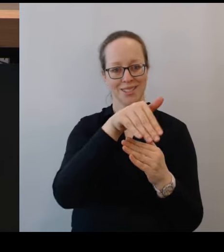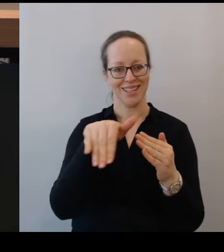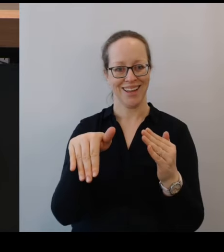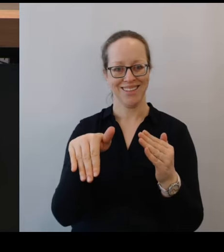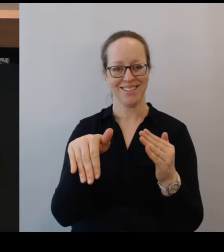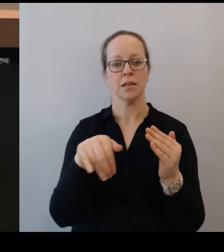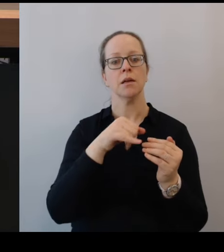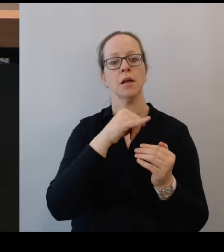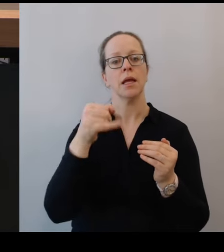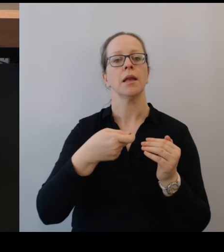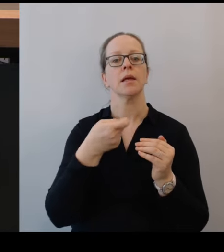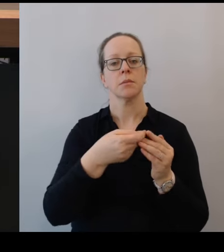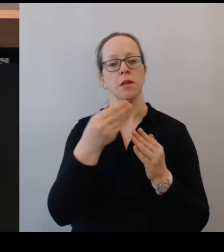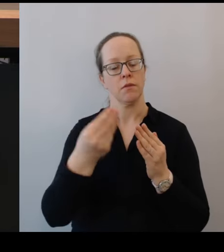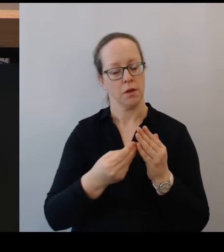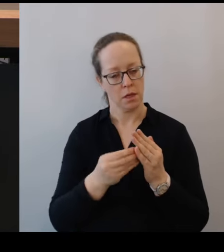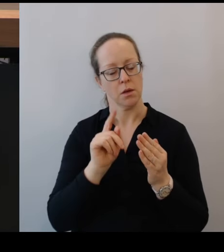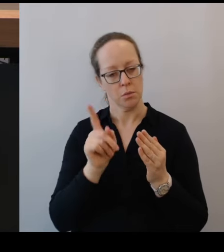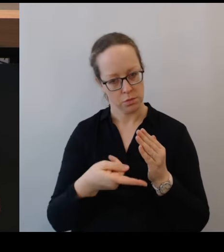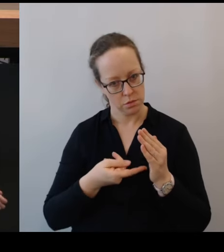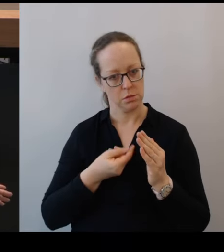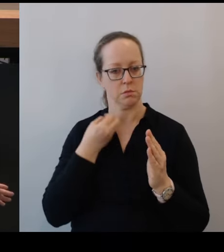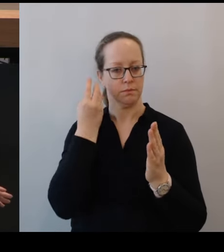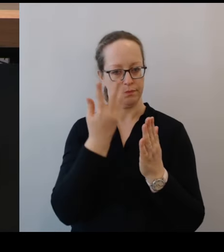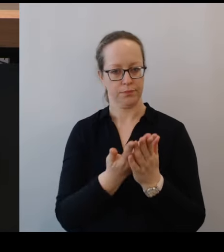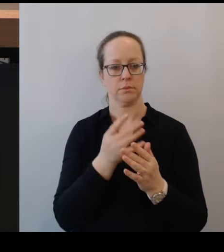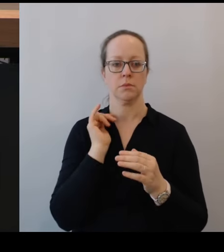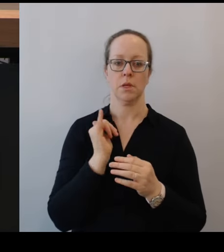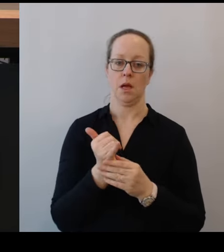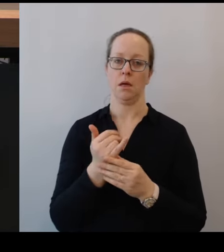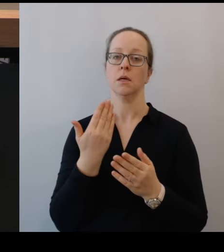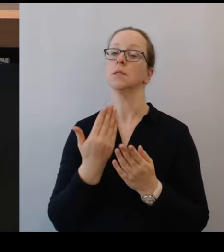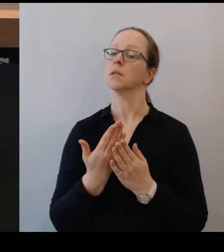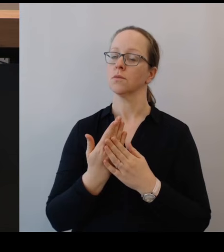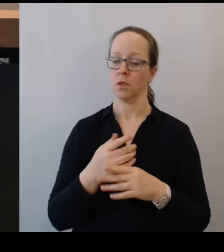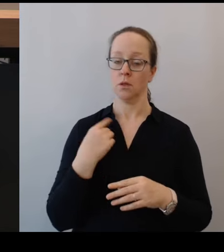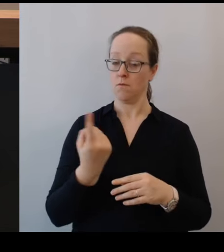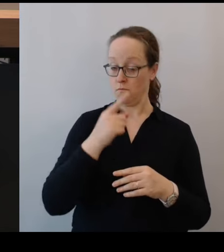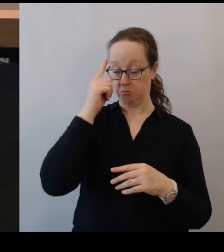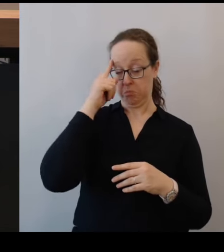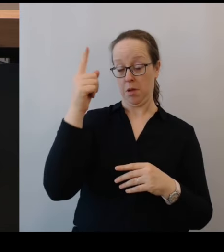Daher wäre es aus unserer Sicht ratsam, sich an der geltenden Kappungsgrenze zu orientieren.